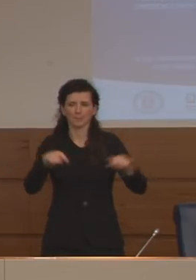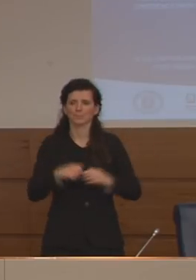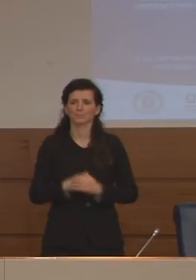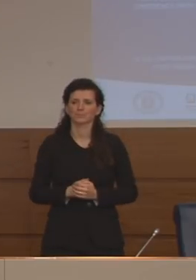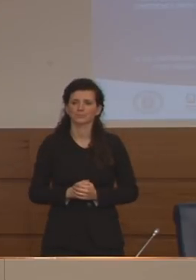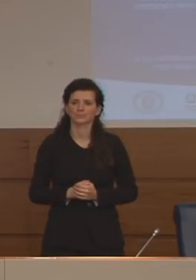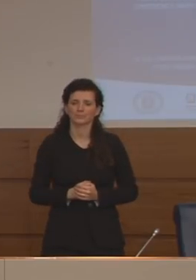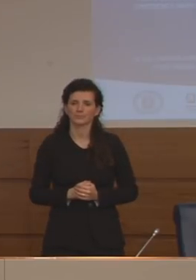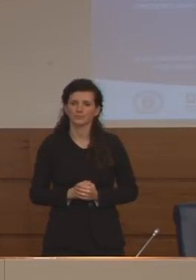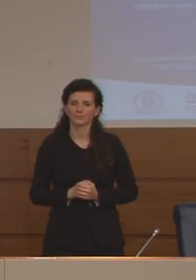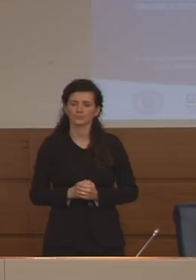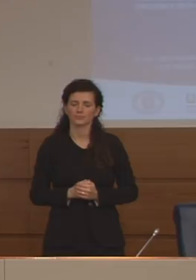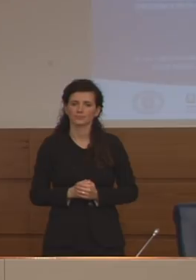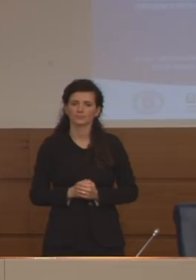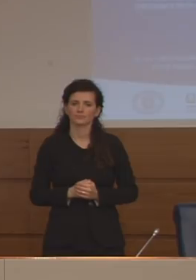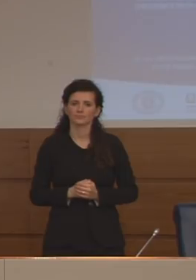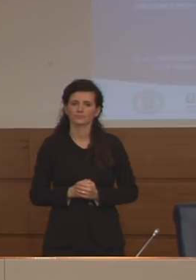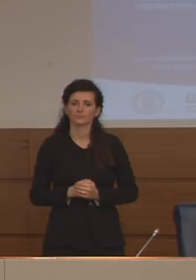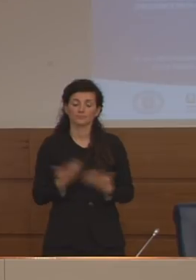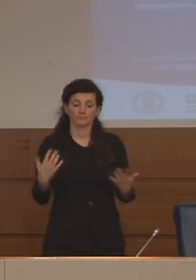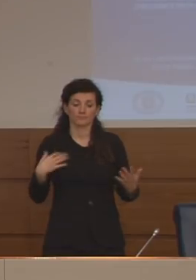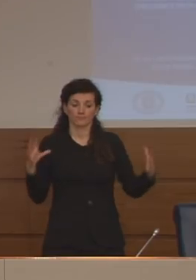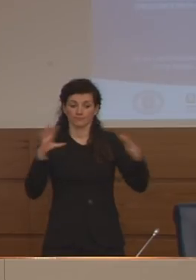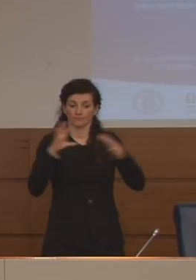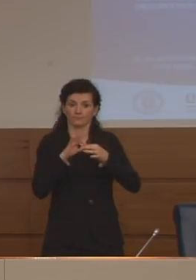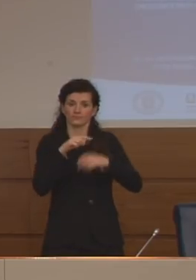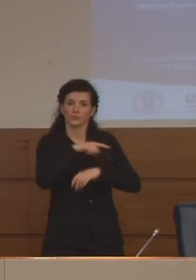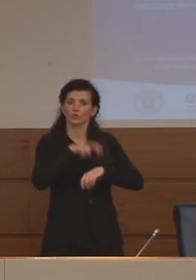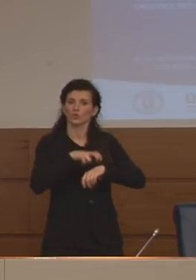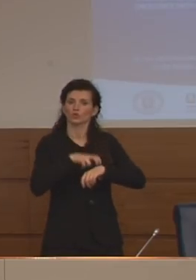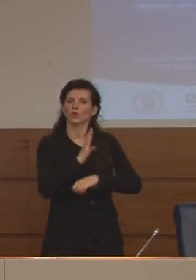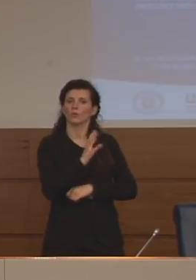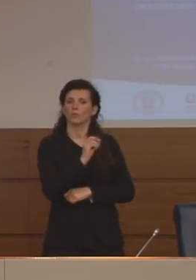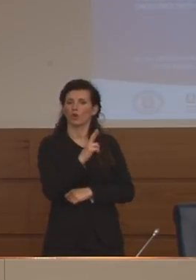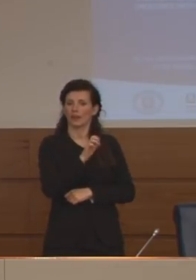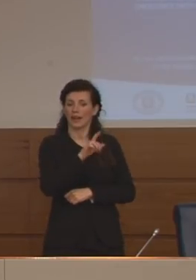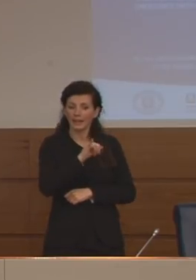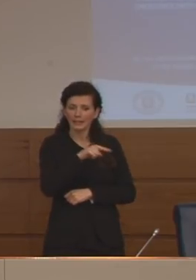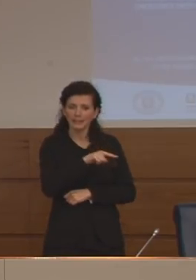ha detto Dottor Borrelli, questo dato positivo, che ci aspettiamo nei